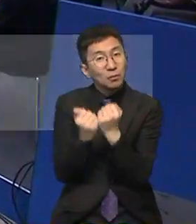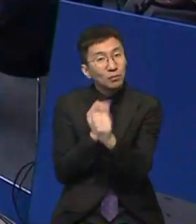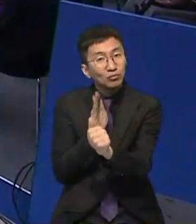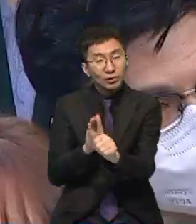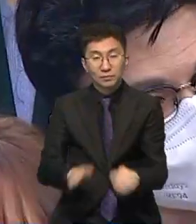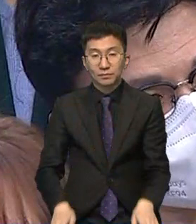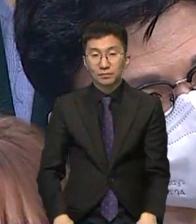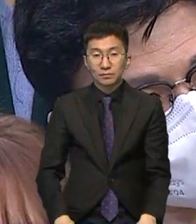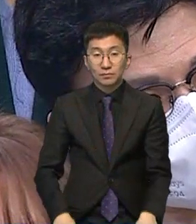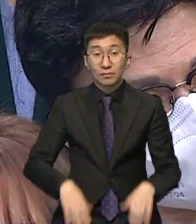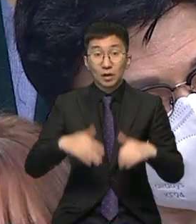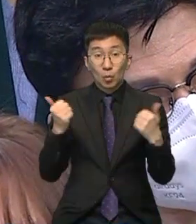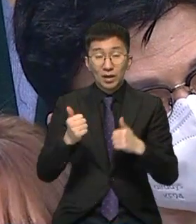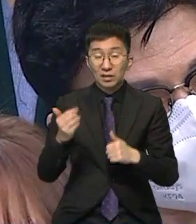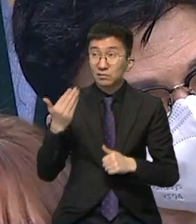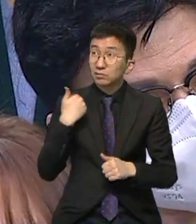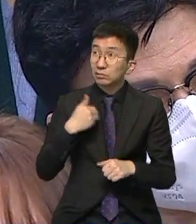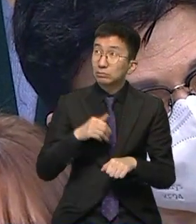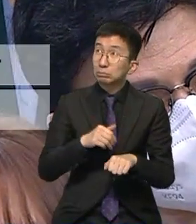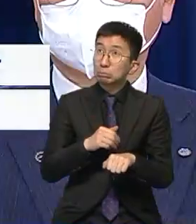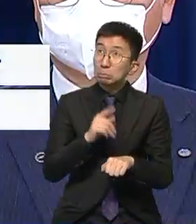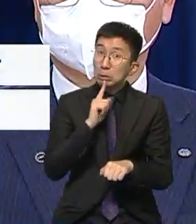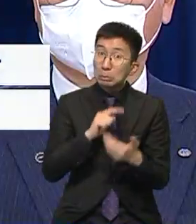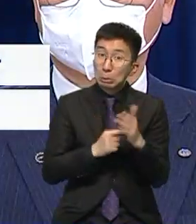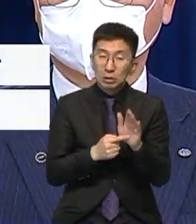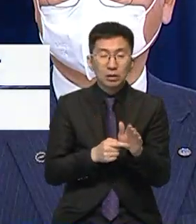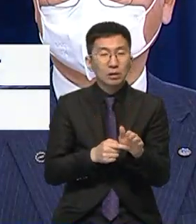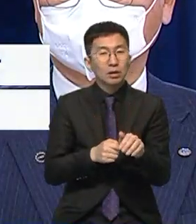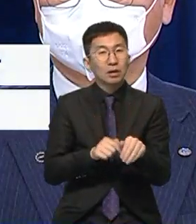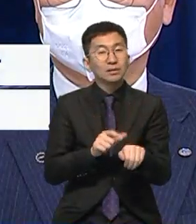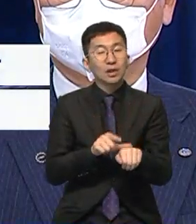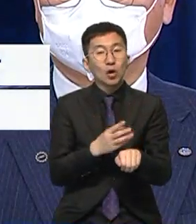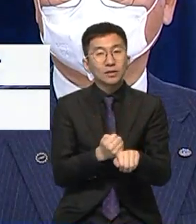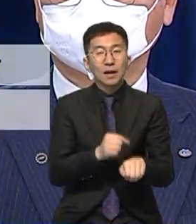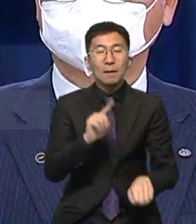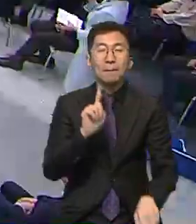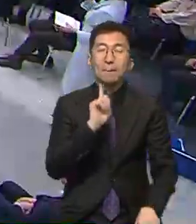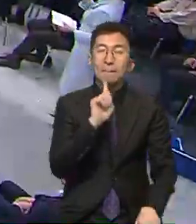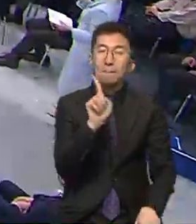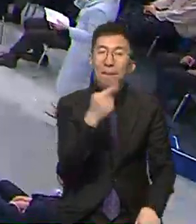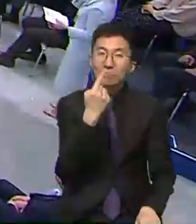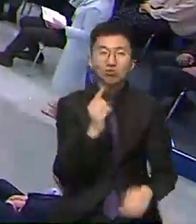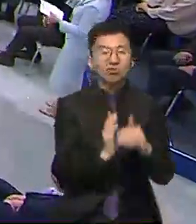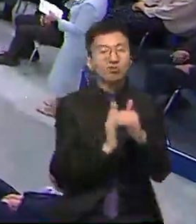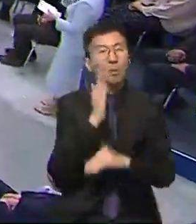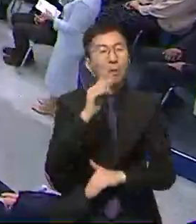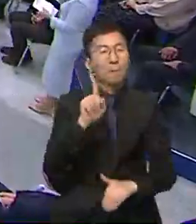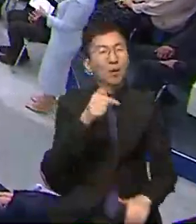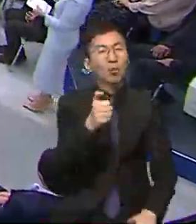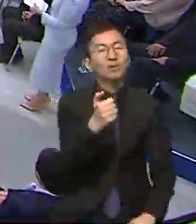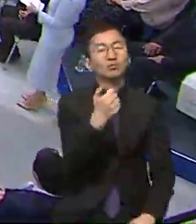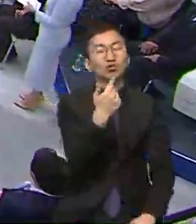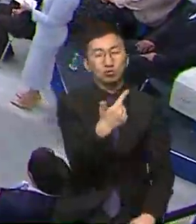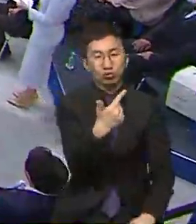(기자) 회의는 예고했던 100분을 훌쩍 넘겨 156분 동안 진행됐습니다. 예산안 협상을 중단하고 행사장을 찾은